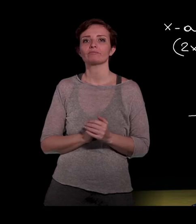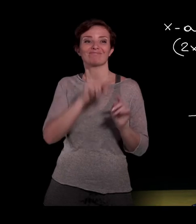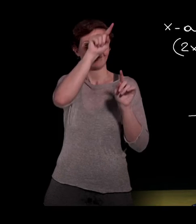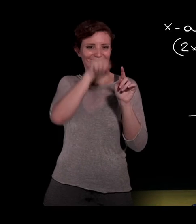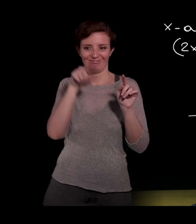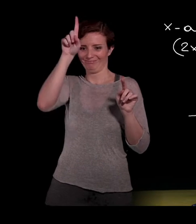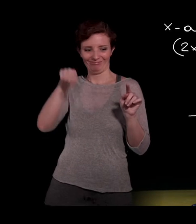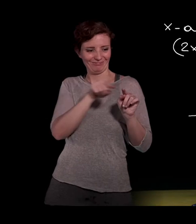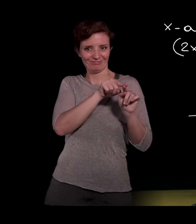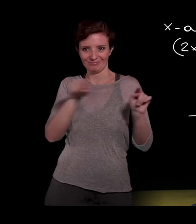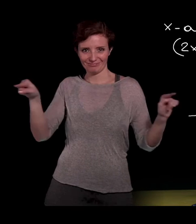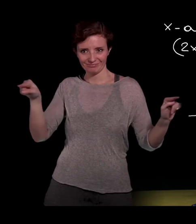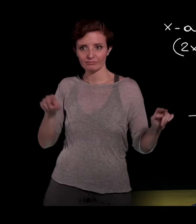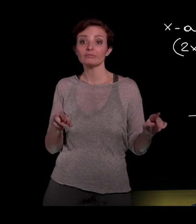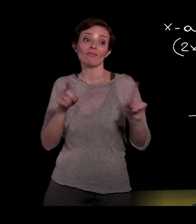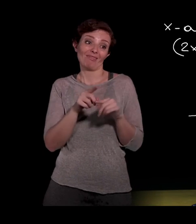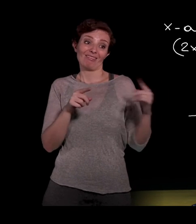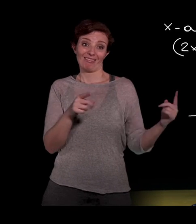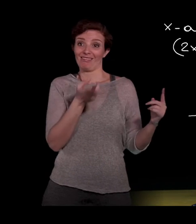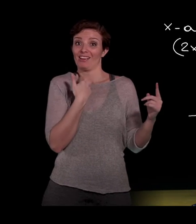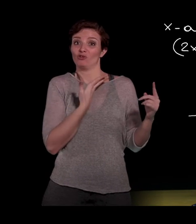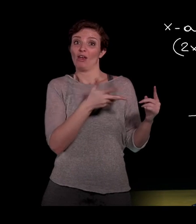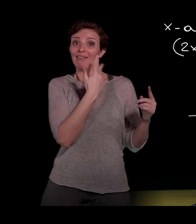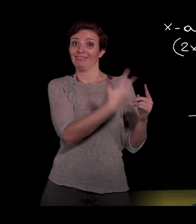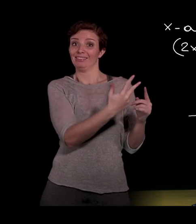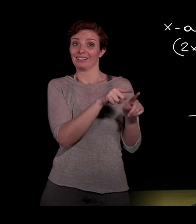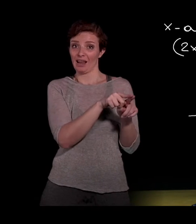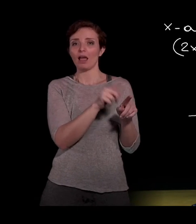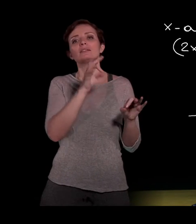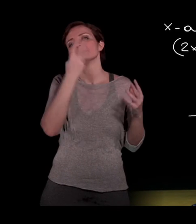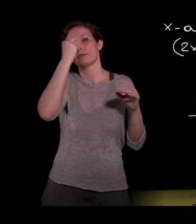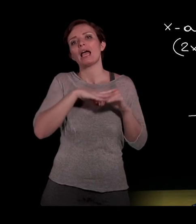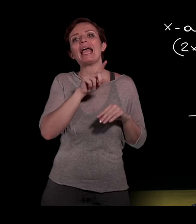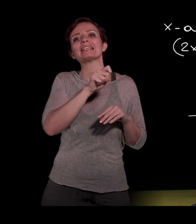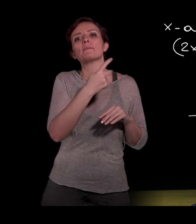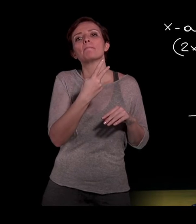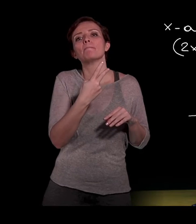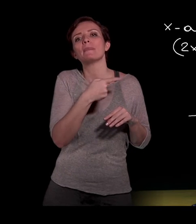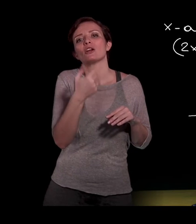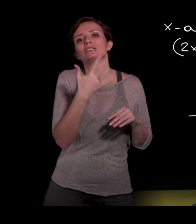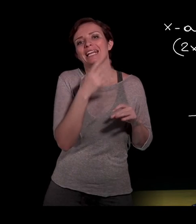Qui si mette il valore di a. Quindi, in questo caso avendo (x-3), il valore di a è pari a 3.